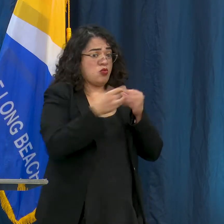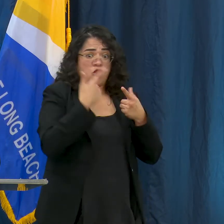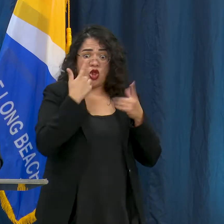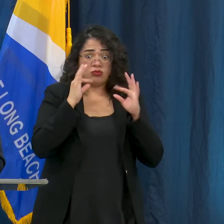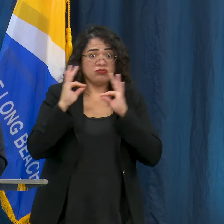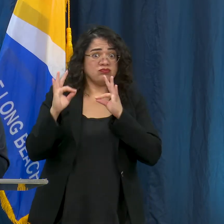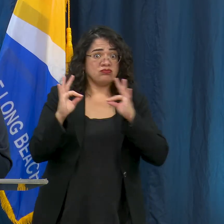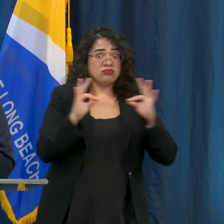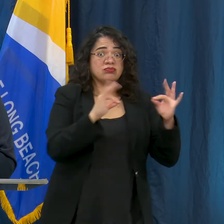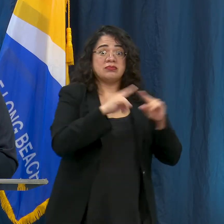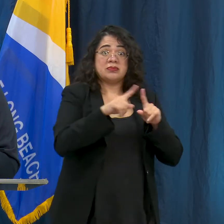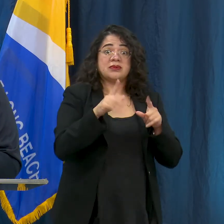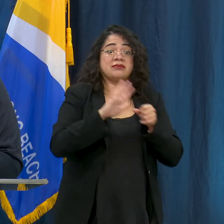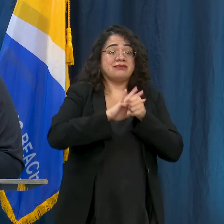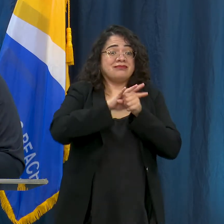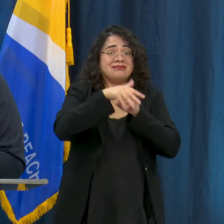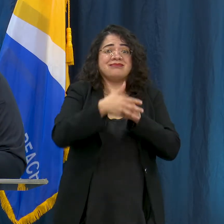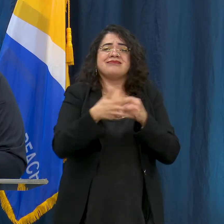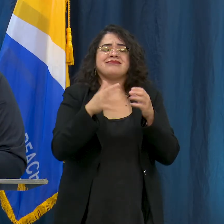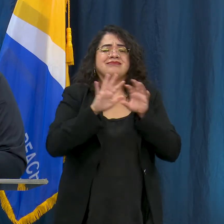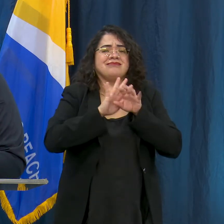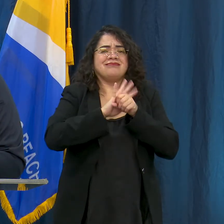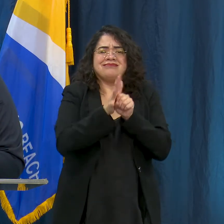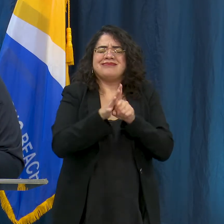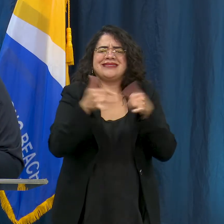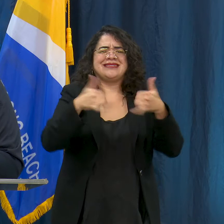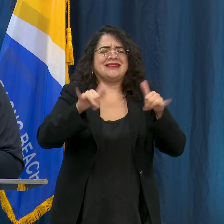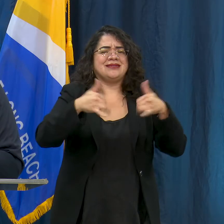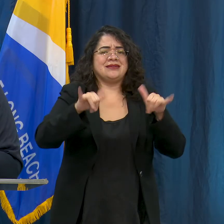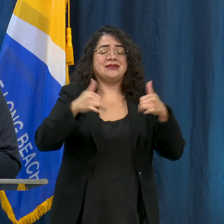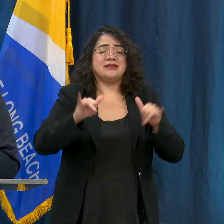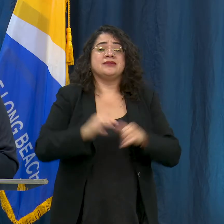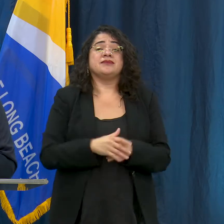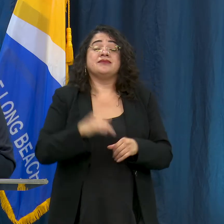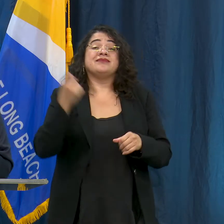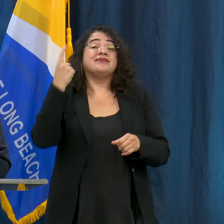información understand the salute Cassandra approach n in pocus auras esta